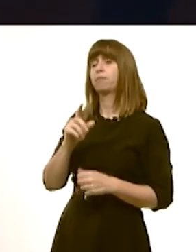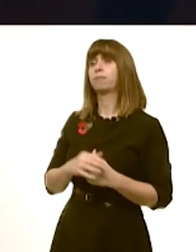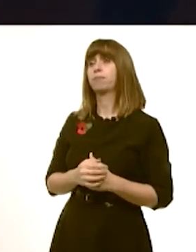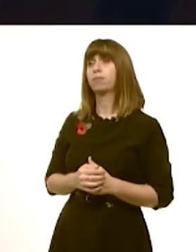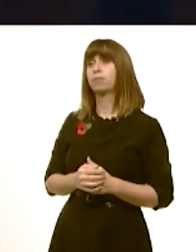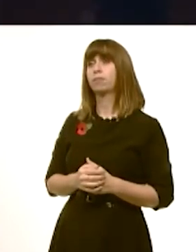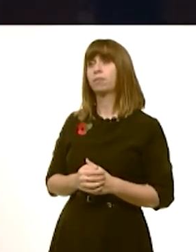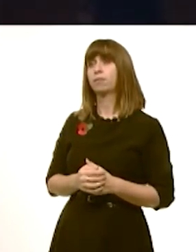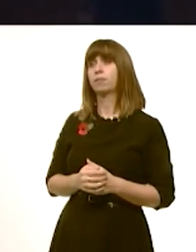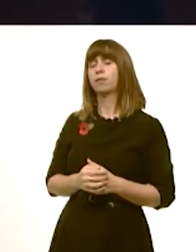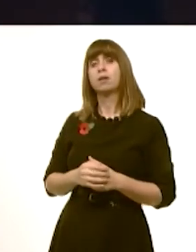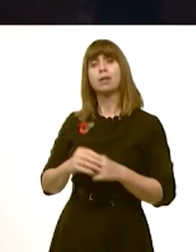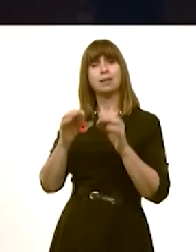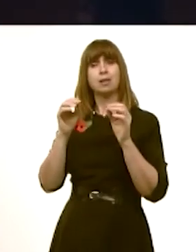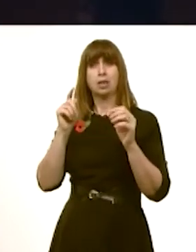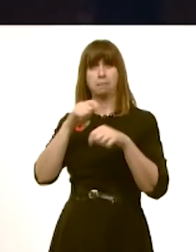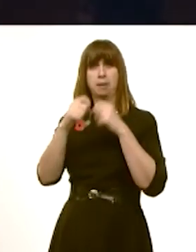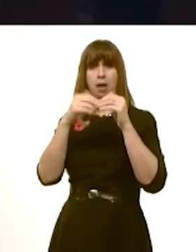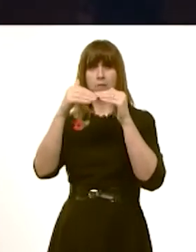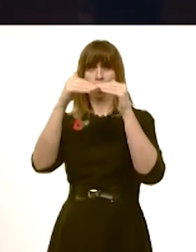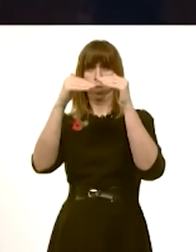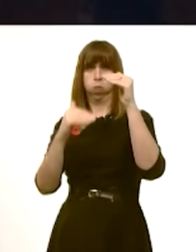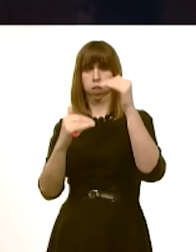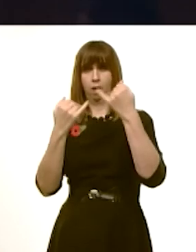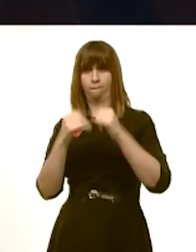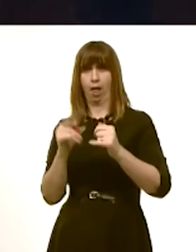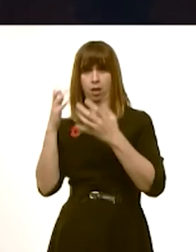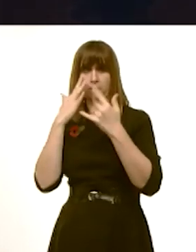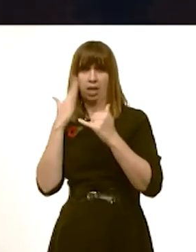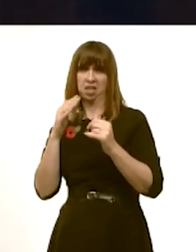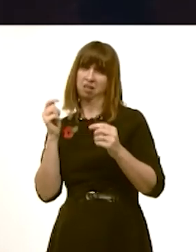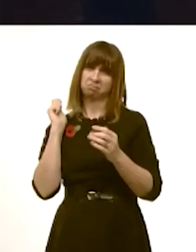gyfer y bwrdd iechyd oedd diffyg rheolaeth ariannol ar y pryd.